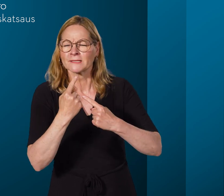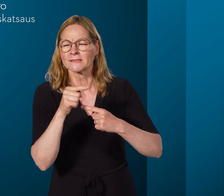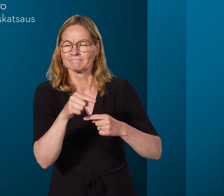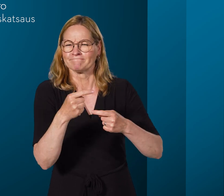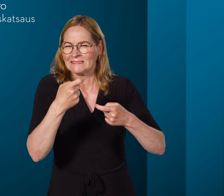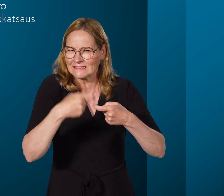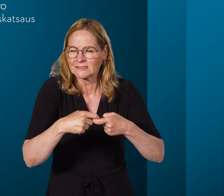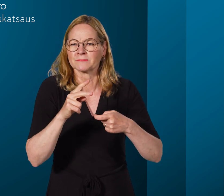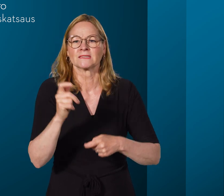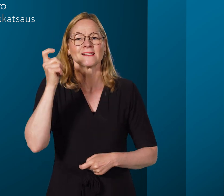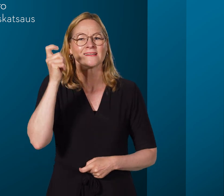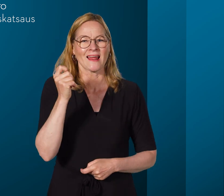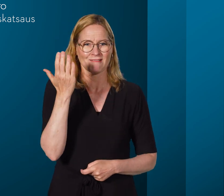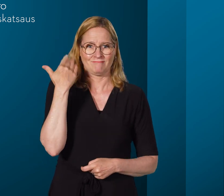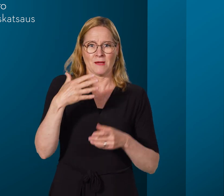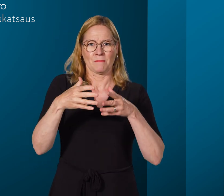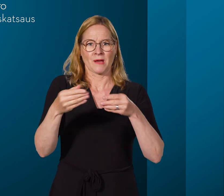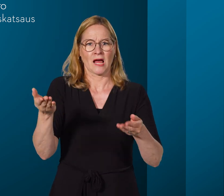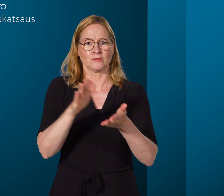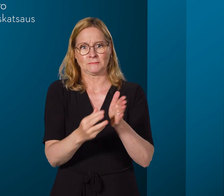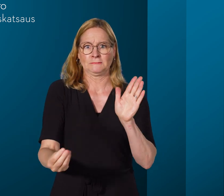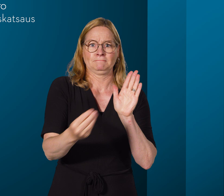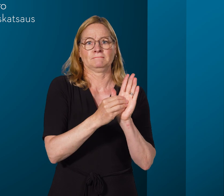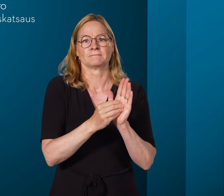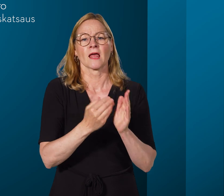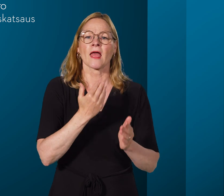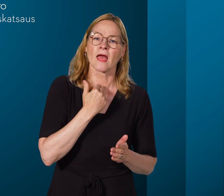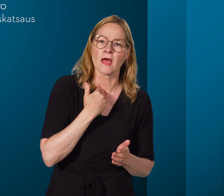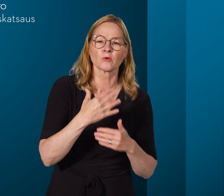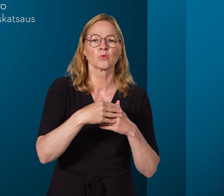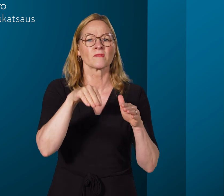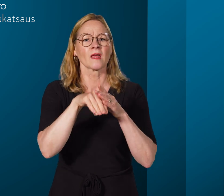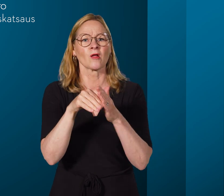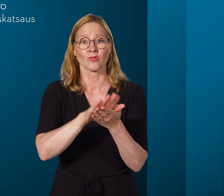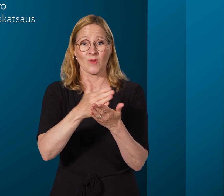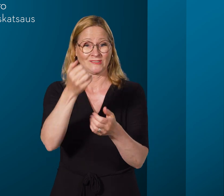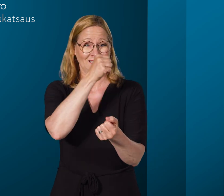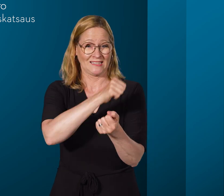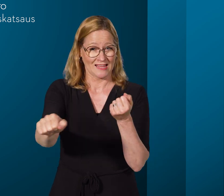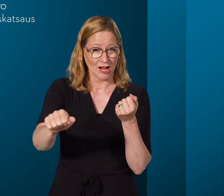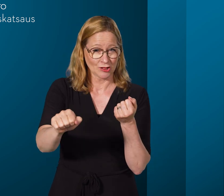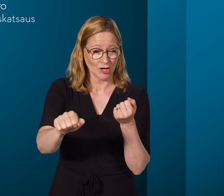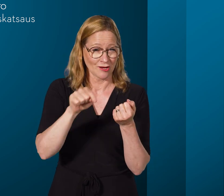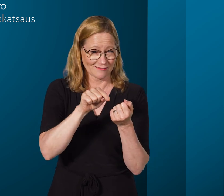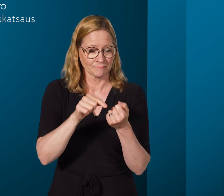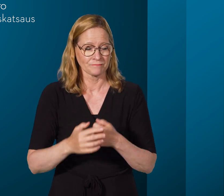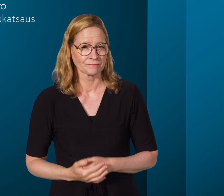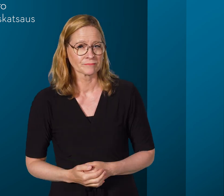Kelan maaliskuussa asettamasta ääni- ja kuvatallenteiden tulkkauskiellosta.